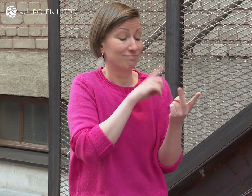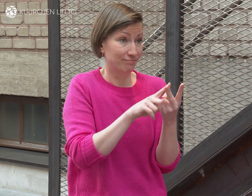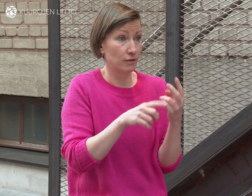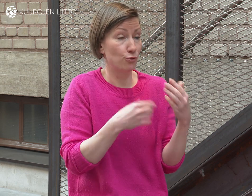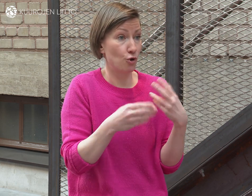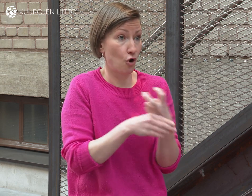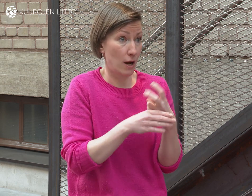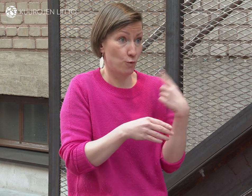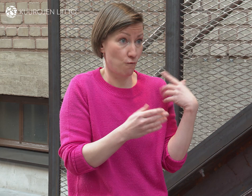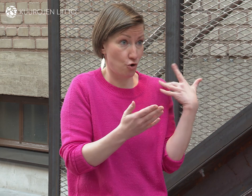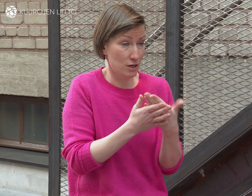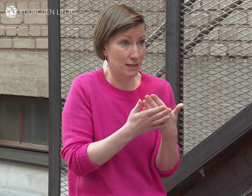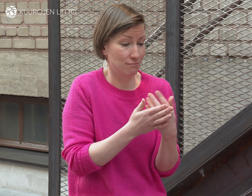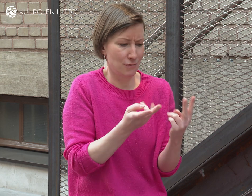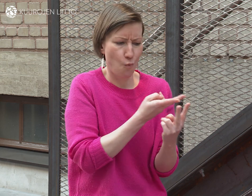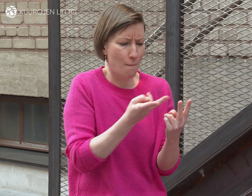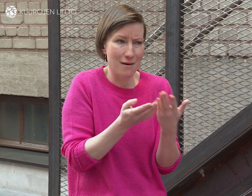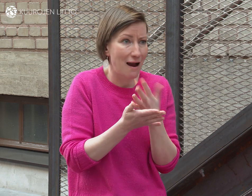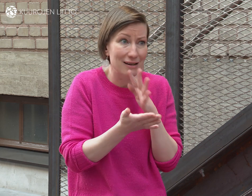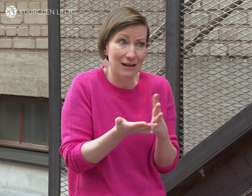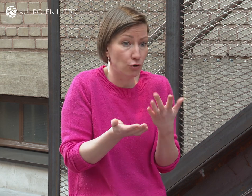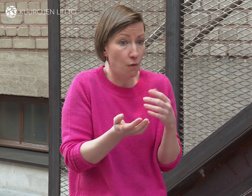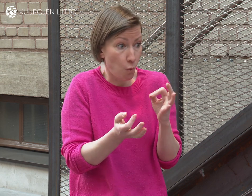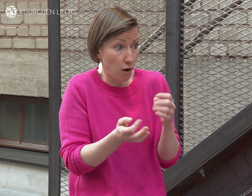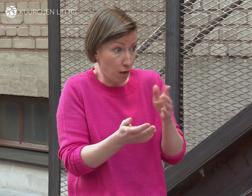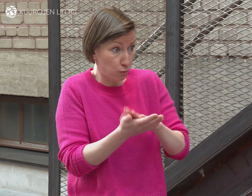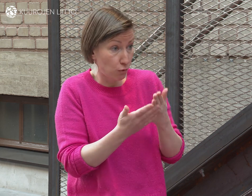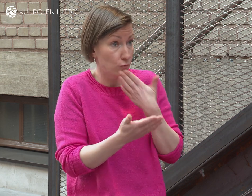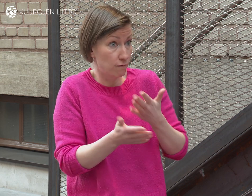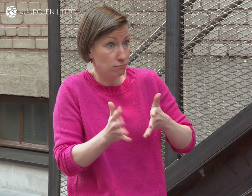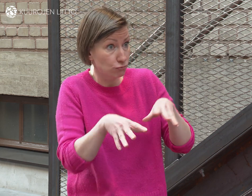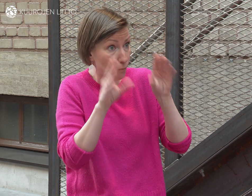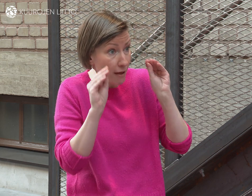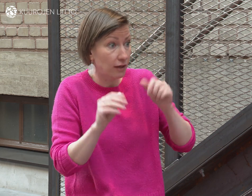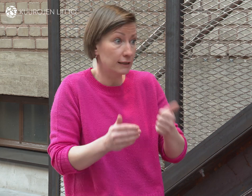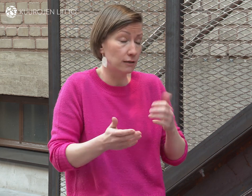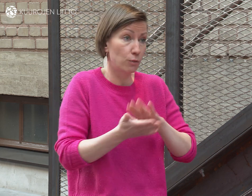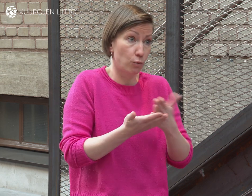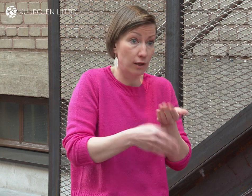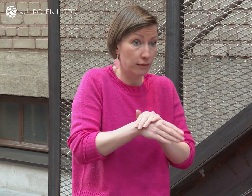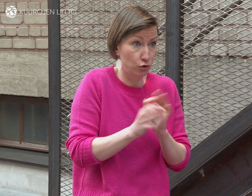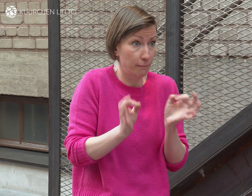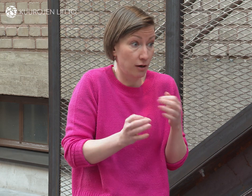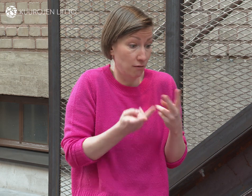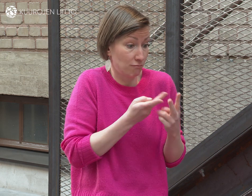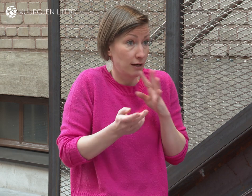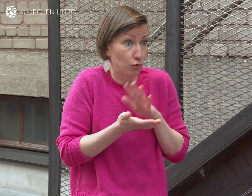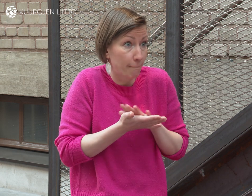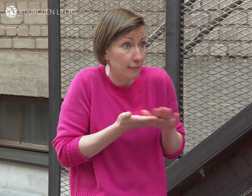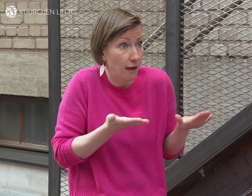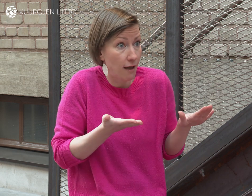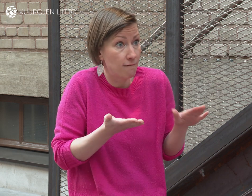ja työkokemuksen vuosissa. Kumpikaan asia ei kerro tulkin kyvyistä ymmärtää ja/tai tuottaa viittomakieltä.